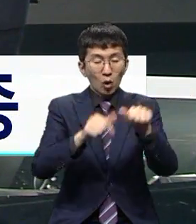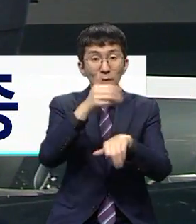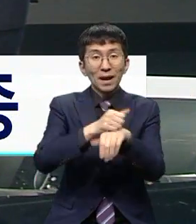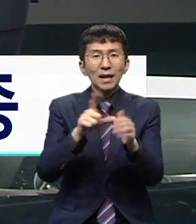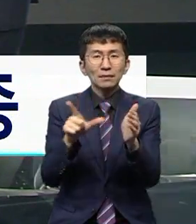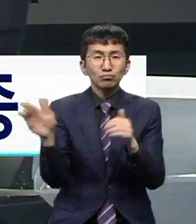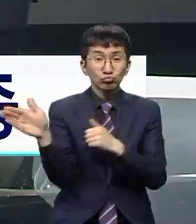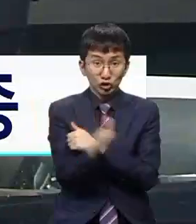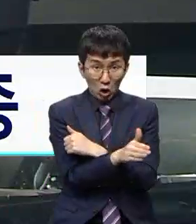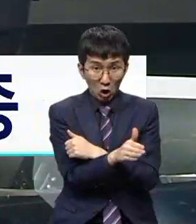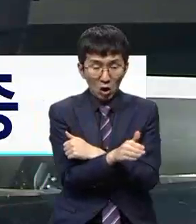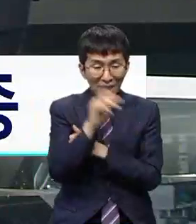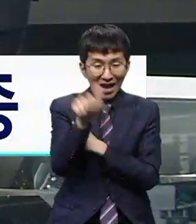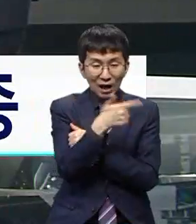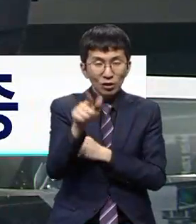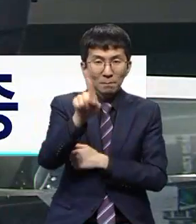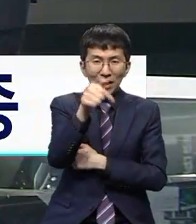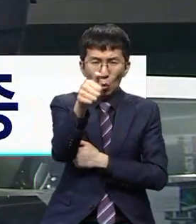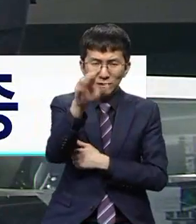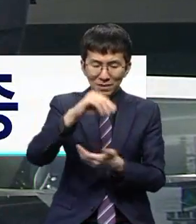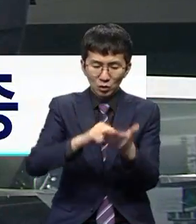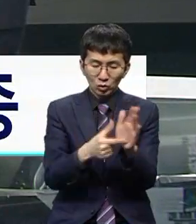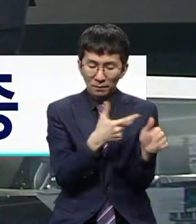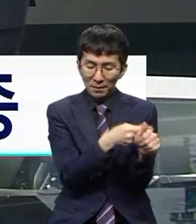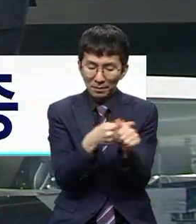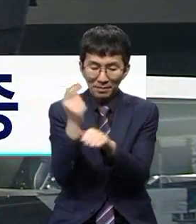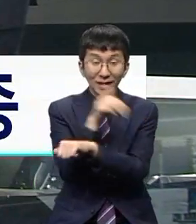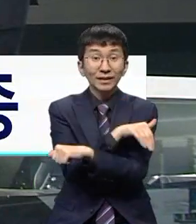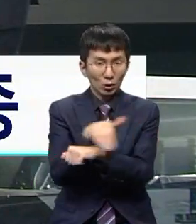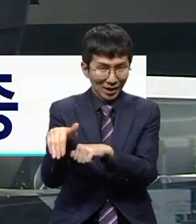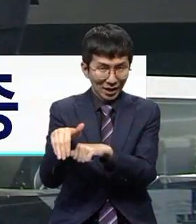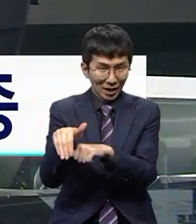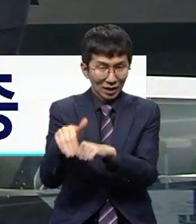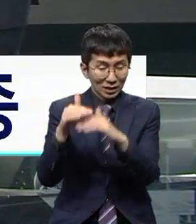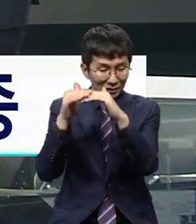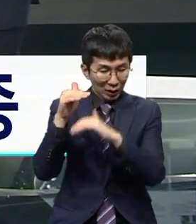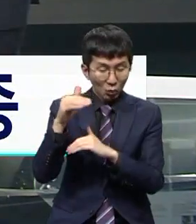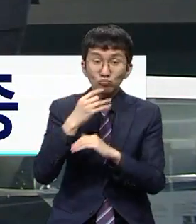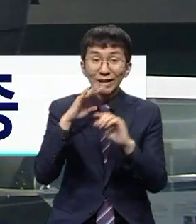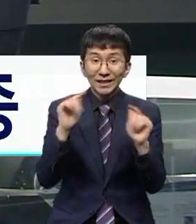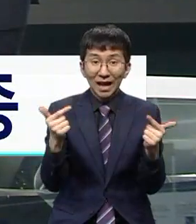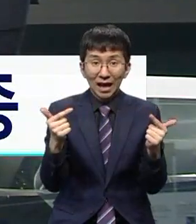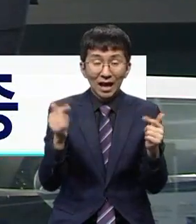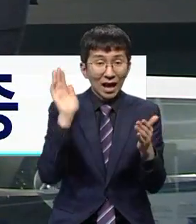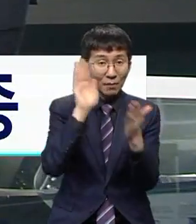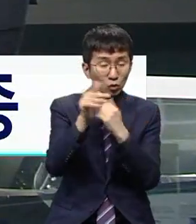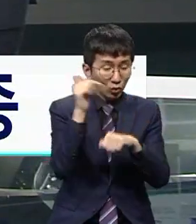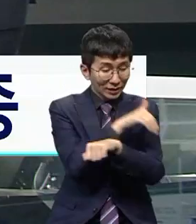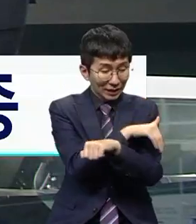하루에 150만 명이 맞도록 하겠다는 계획입니다. 이 내용과 함께 앞으로 백신 접종